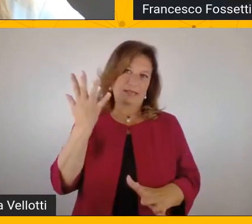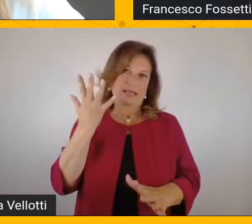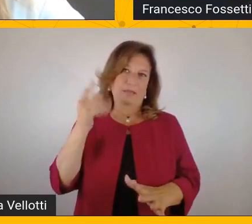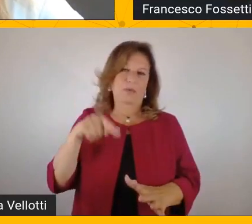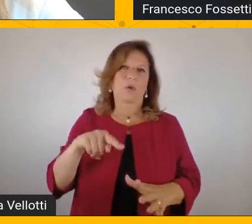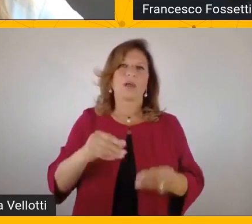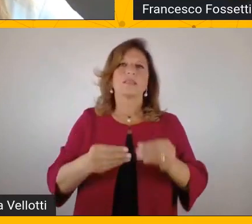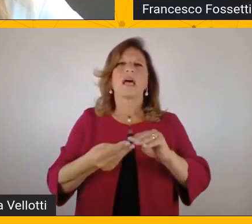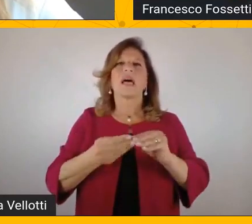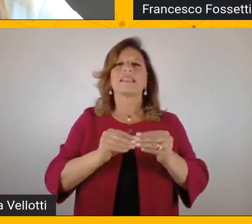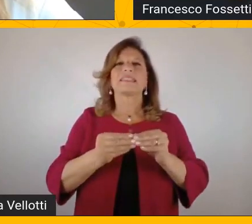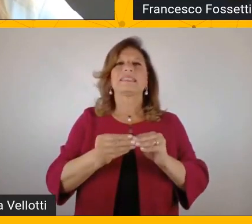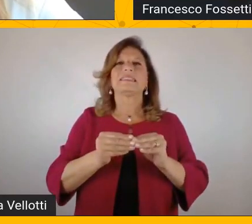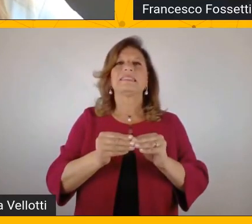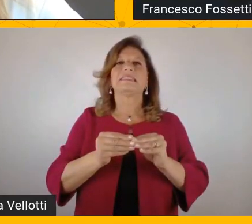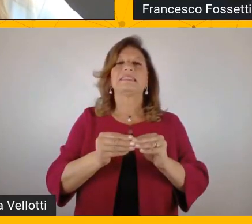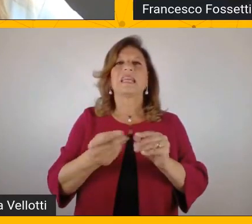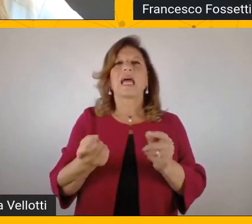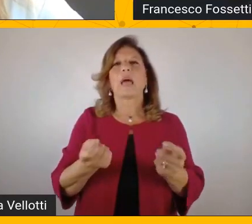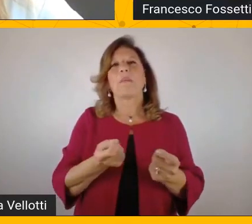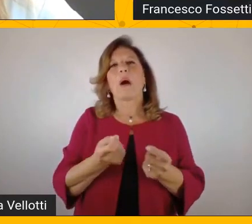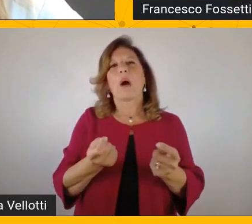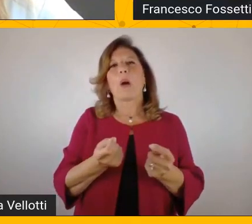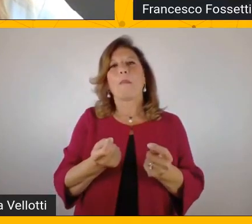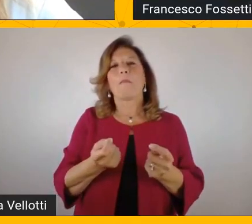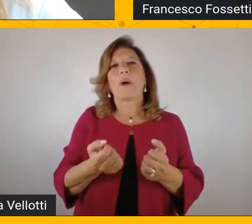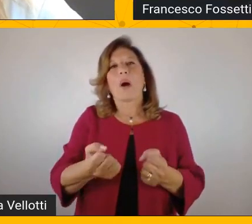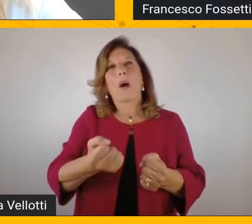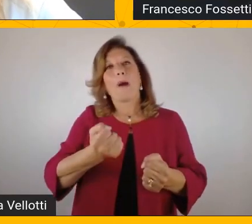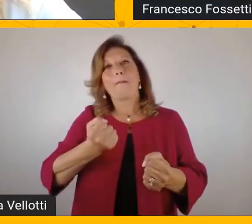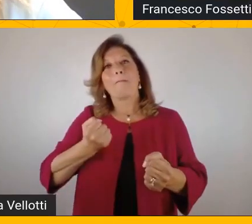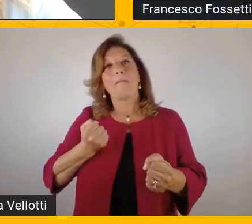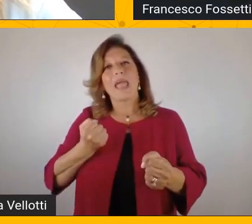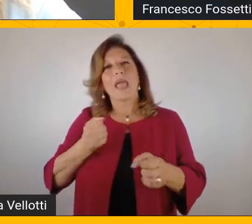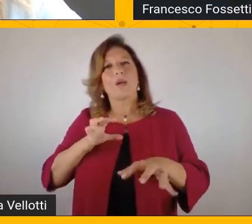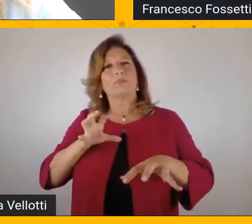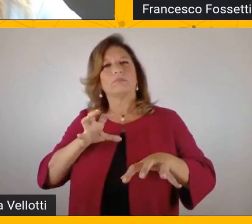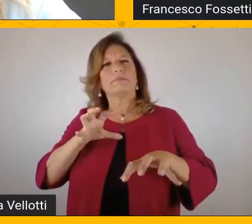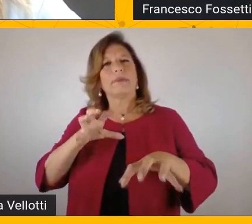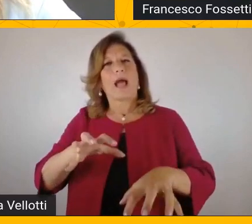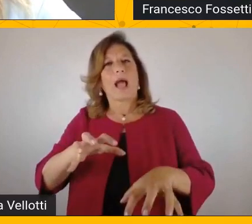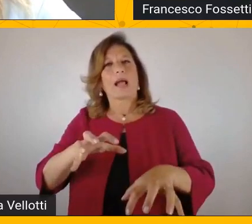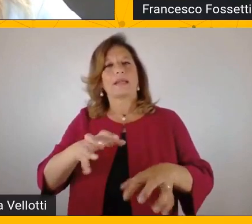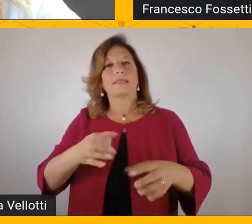questo è un sistema secondo me un po' meno